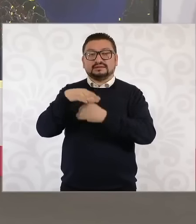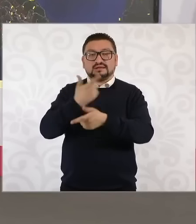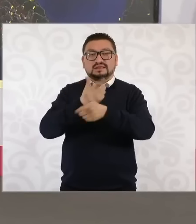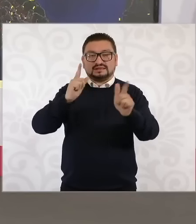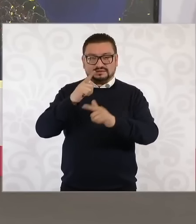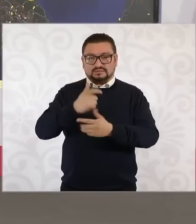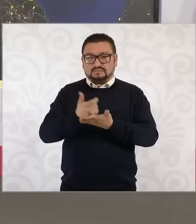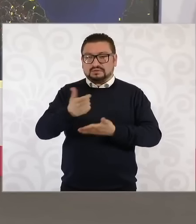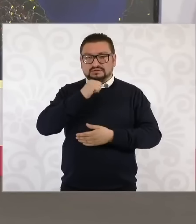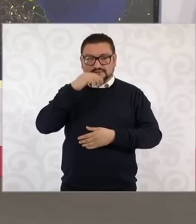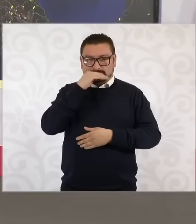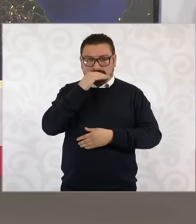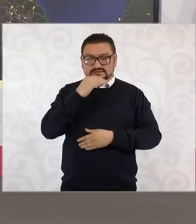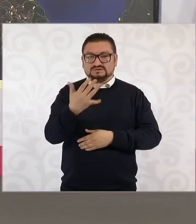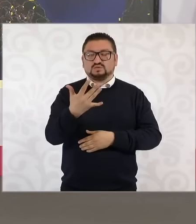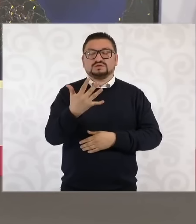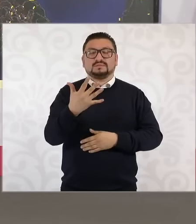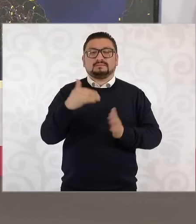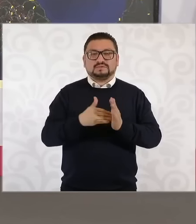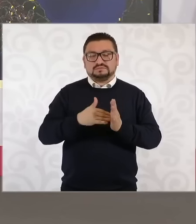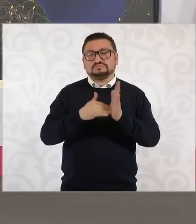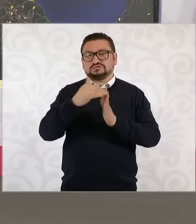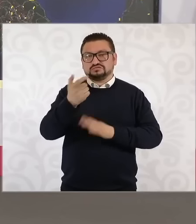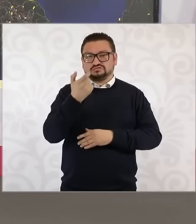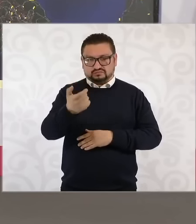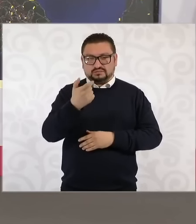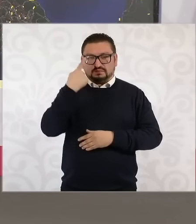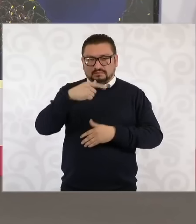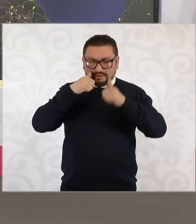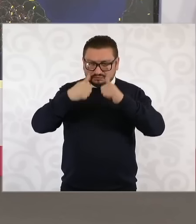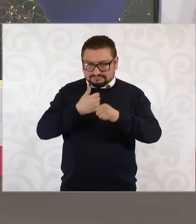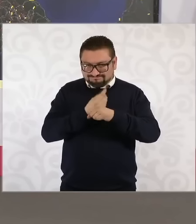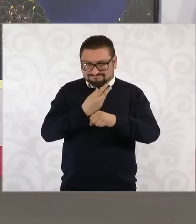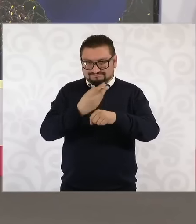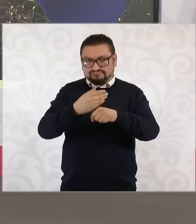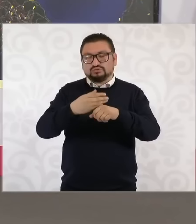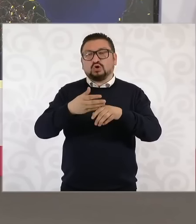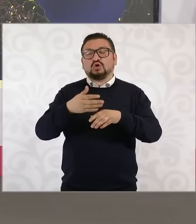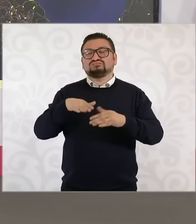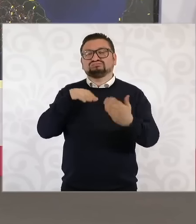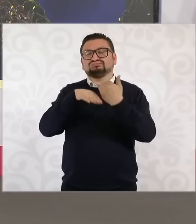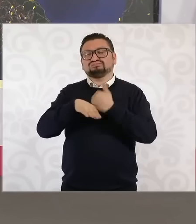histórica de 50,000 millones de pesos para atender la longitud total. Este año estaremos